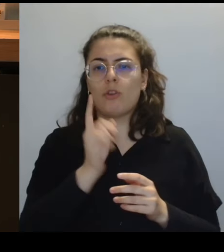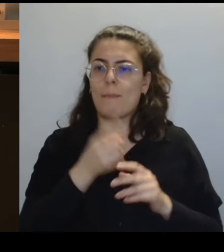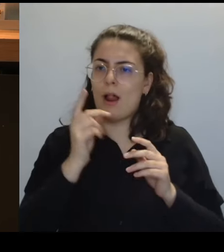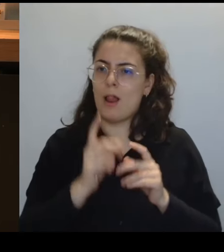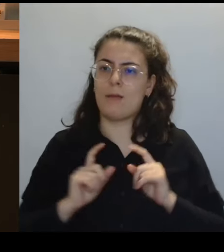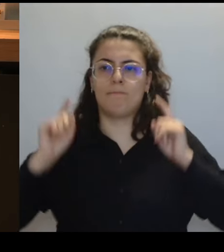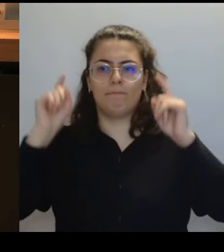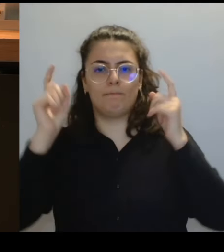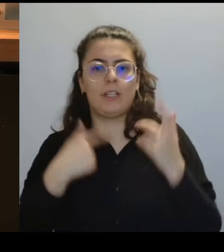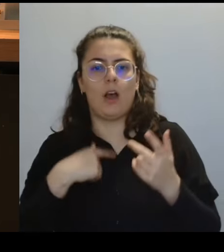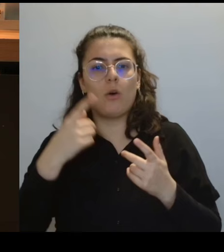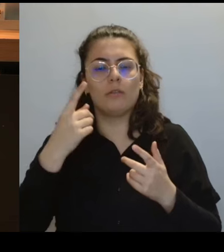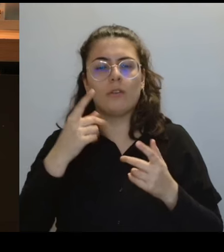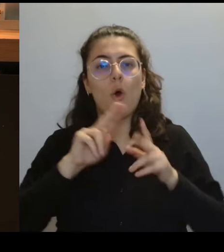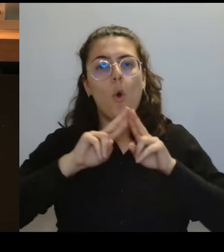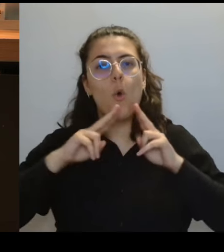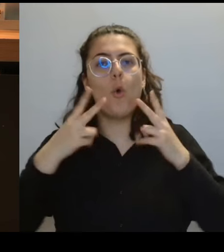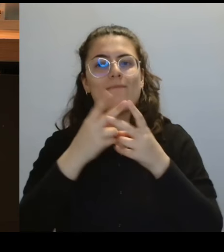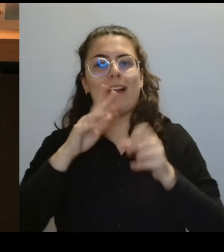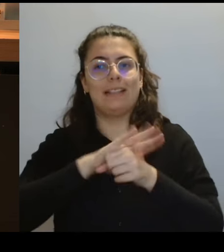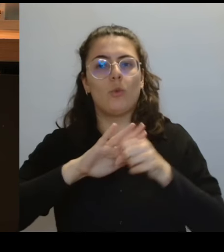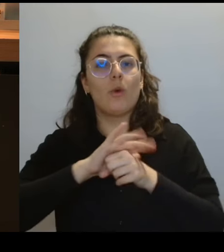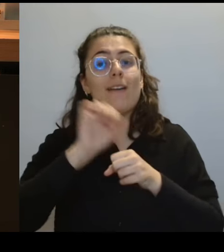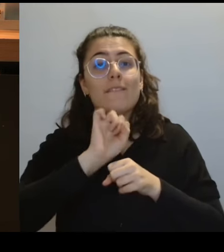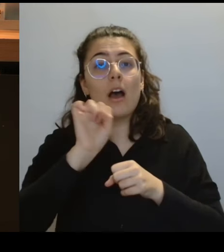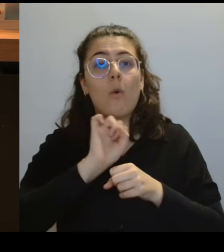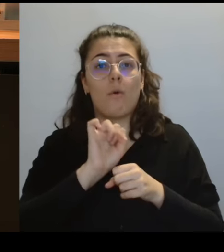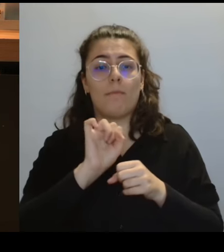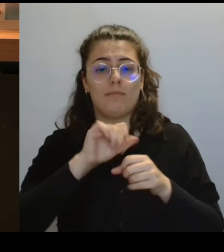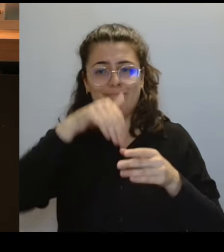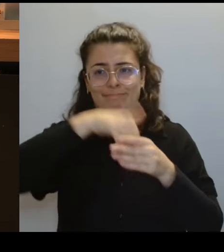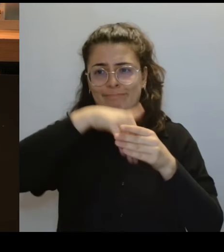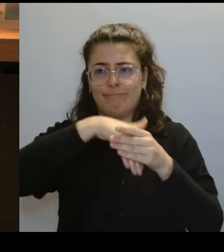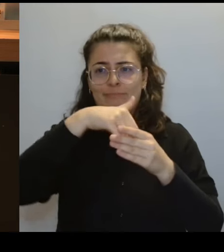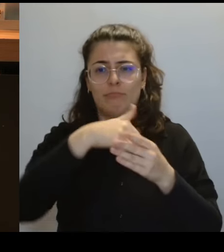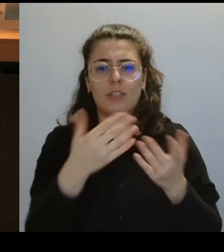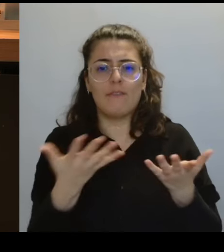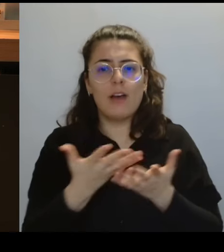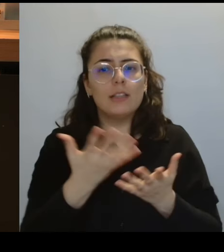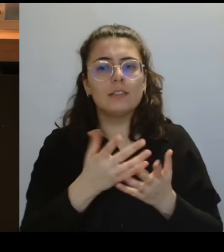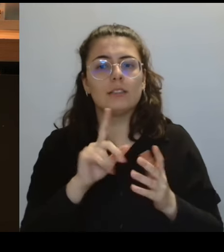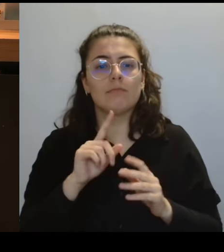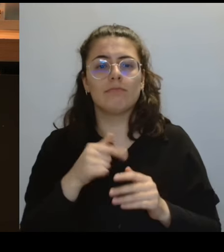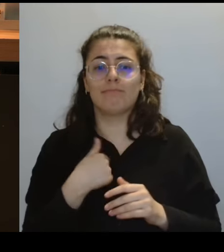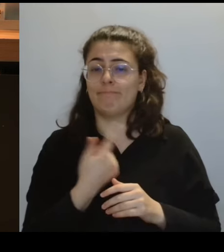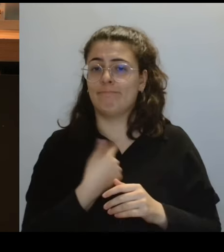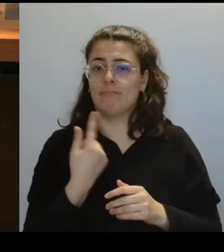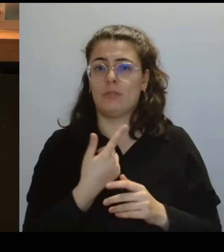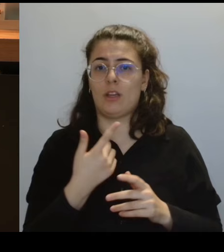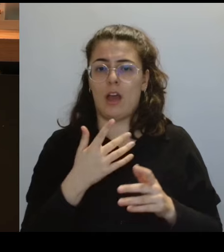Umweltzone zu sprechen kommen, nämlich die Tatsache, dass es hier nicht darum geht, irgendwen zu gängeln oder irgendwem ein Schild